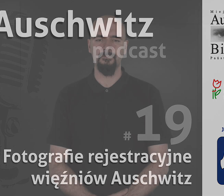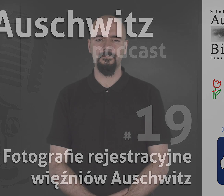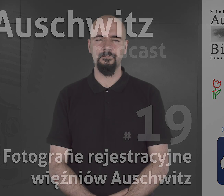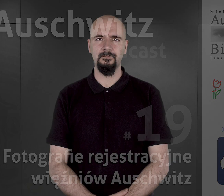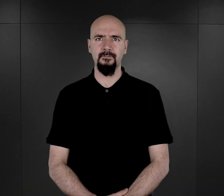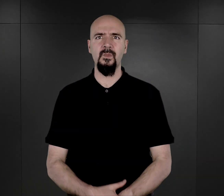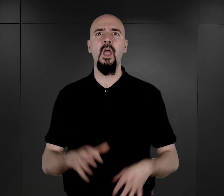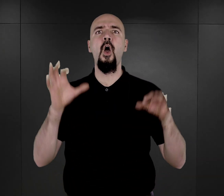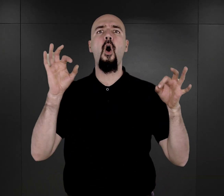„O Auschwitz”